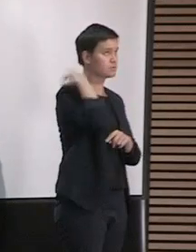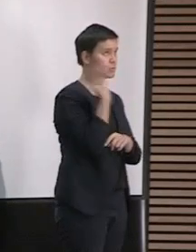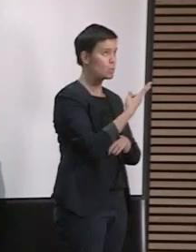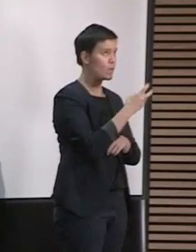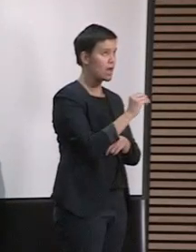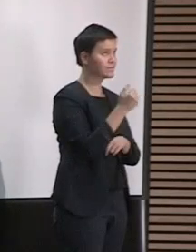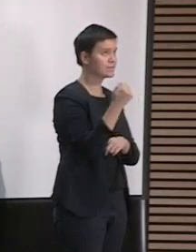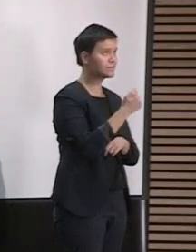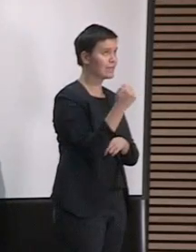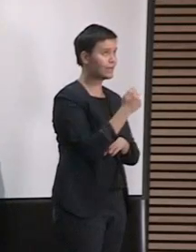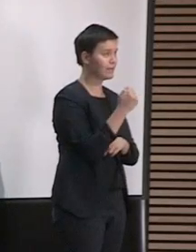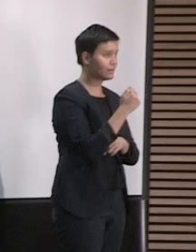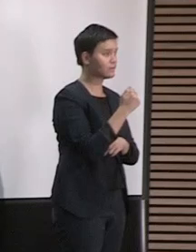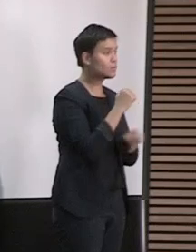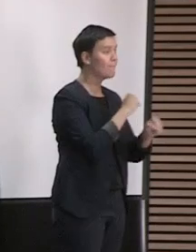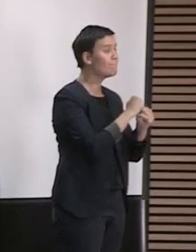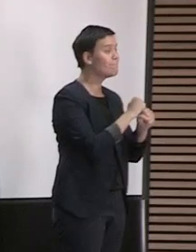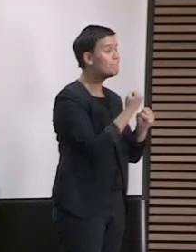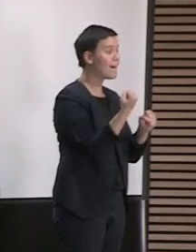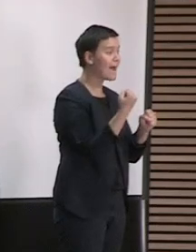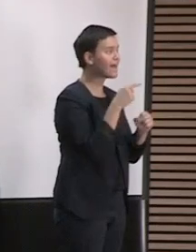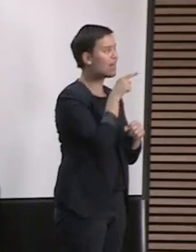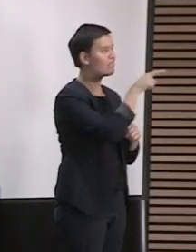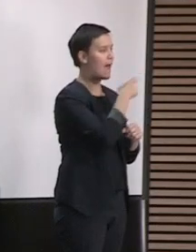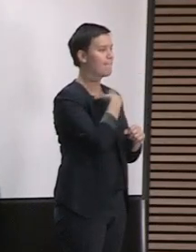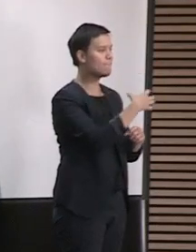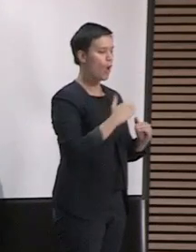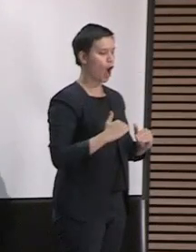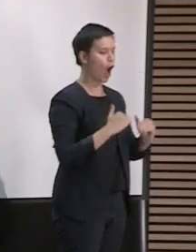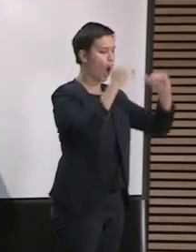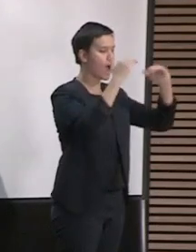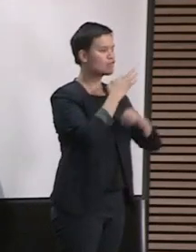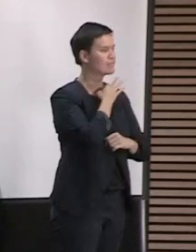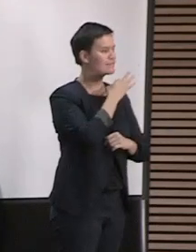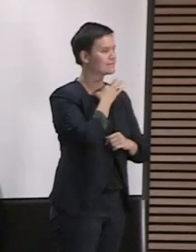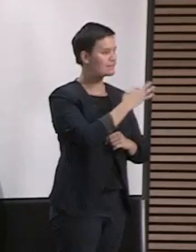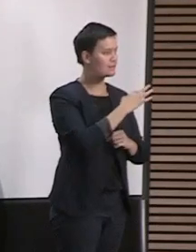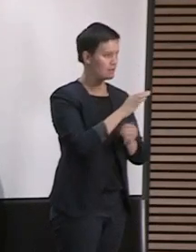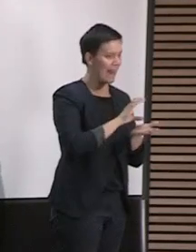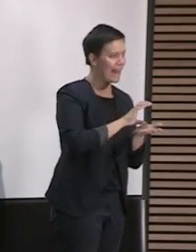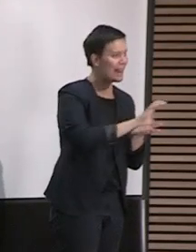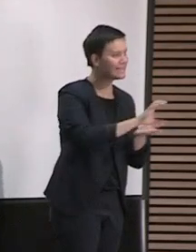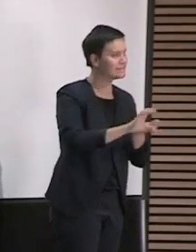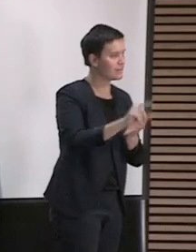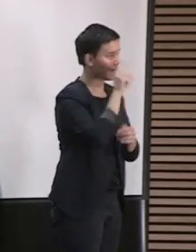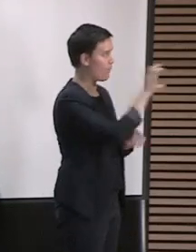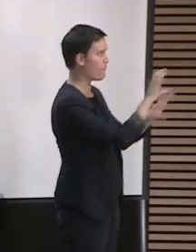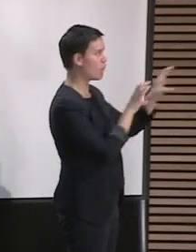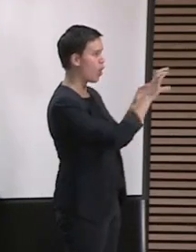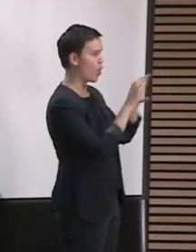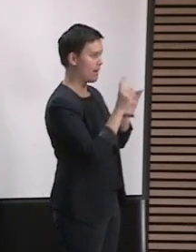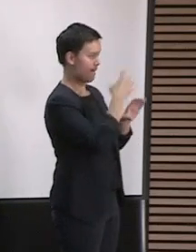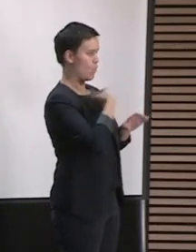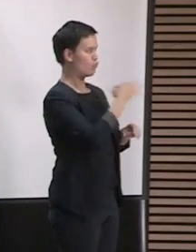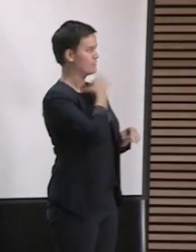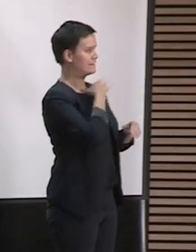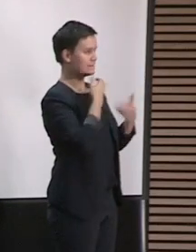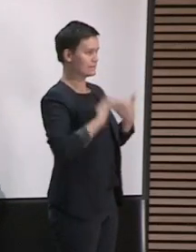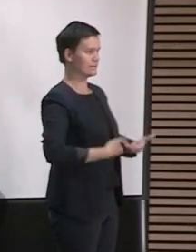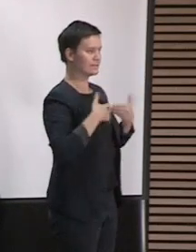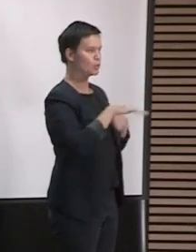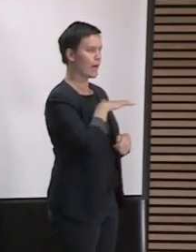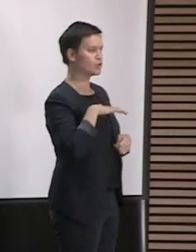neke atu i te rua. Na kua